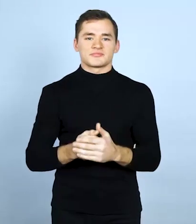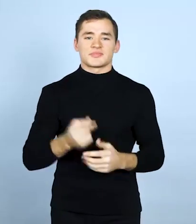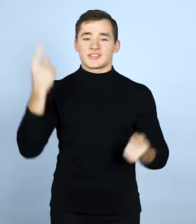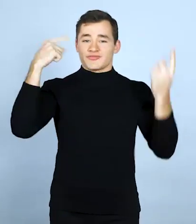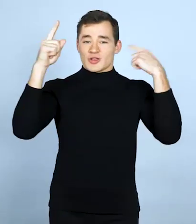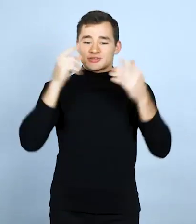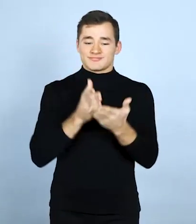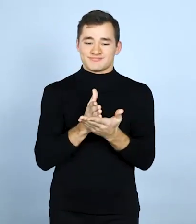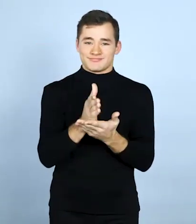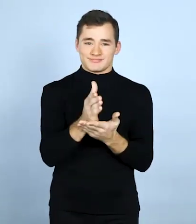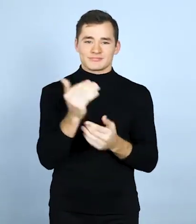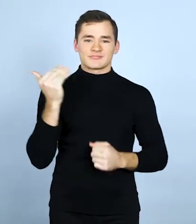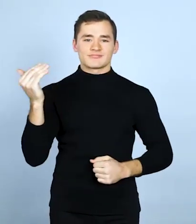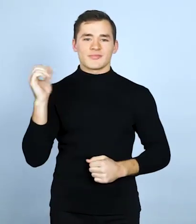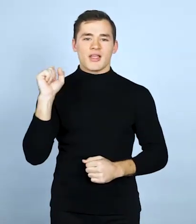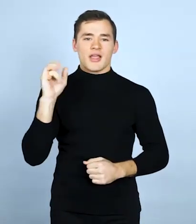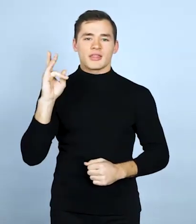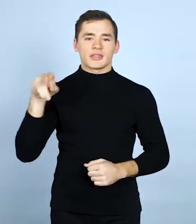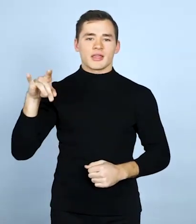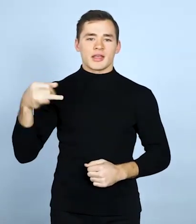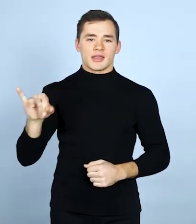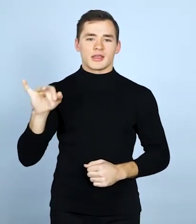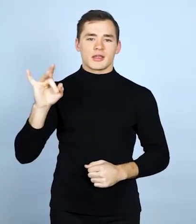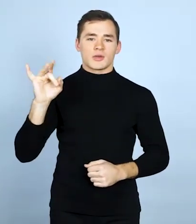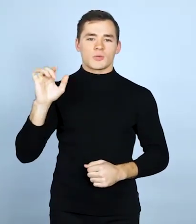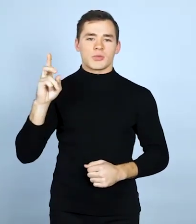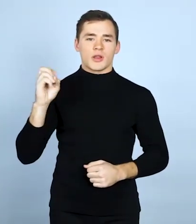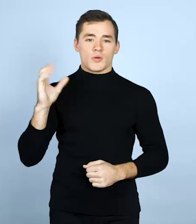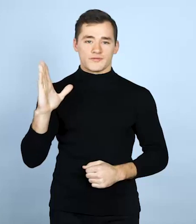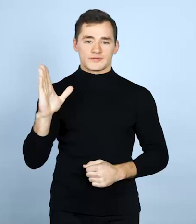Андрей Рублев в своем творчестве